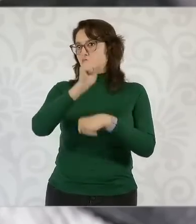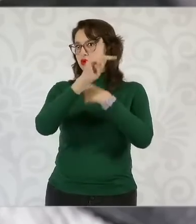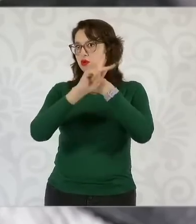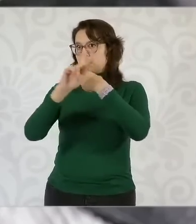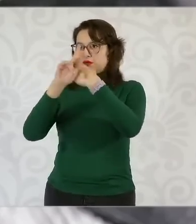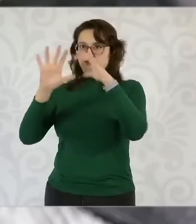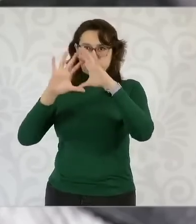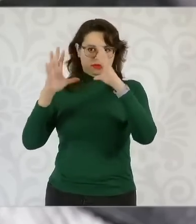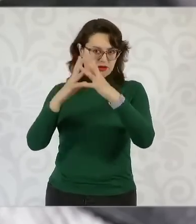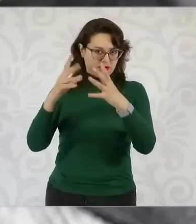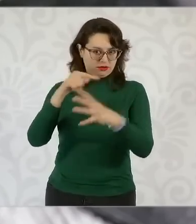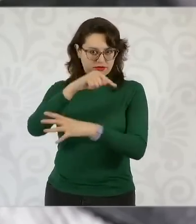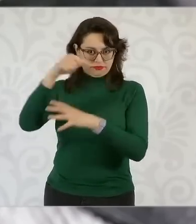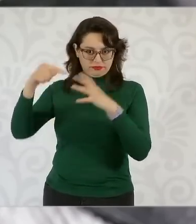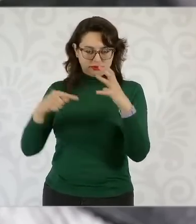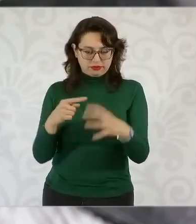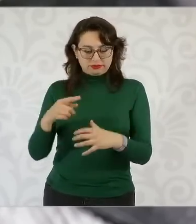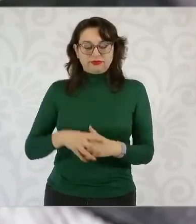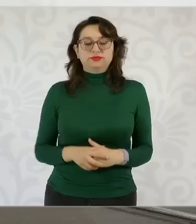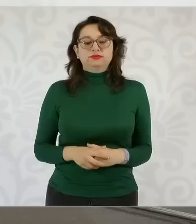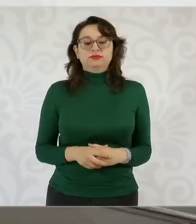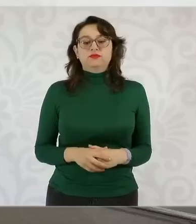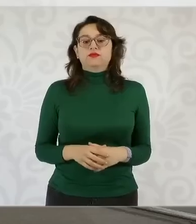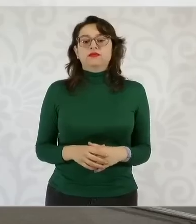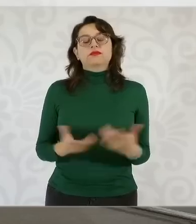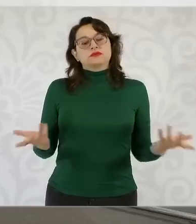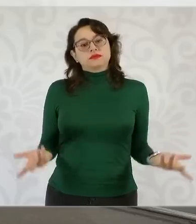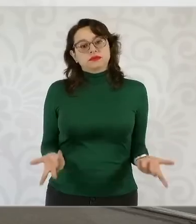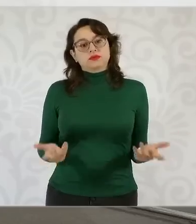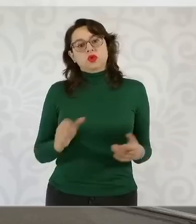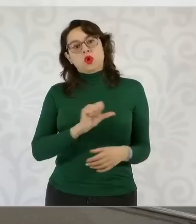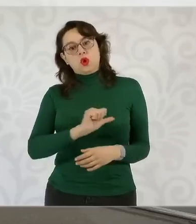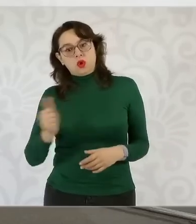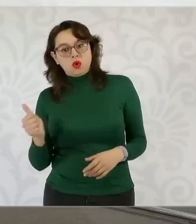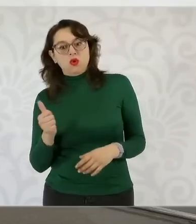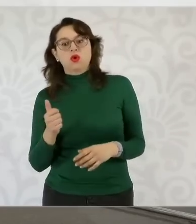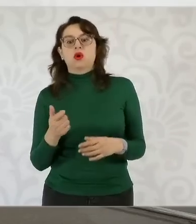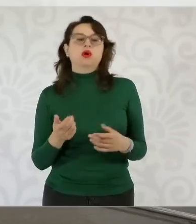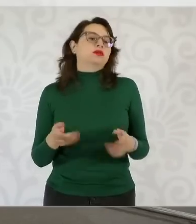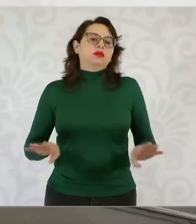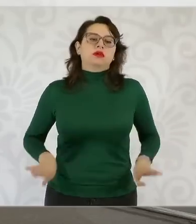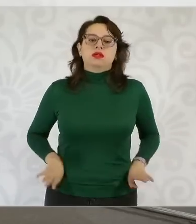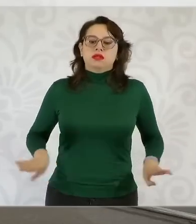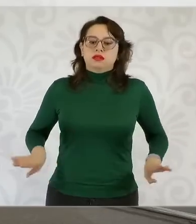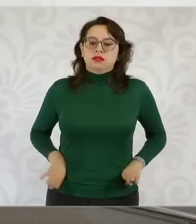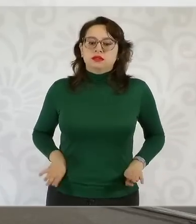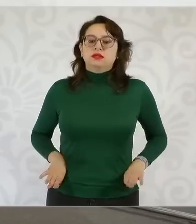valores es el de devolver a la comunidad ya que nuestra inversión No solo es en tema económico